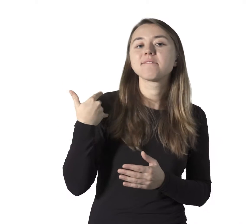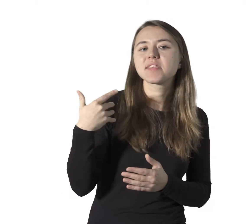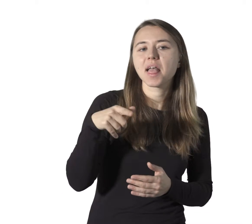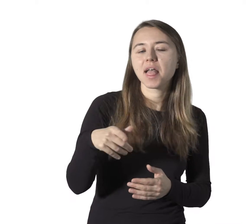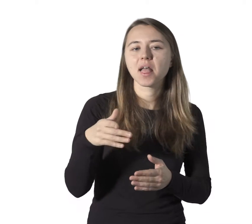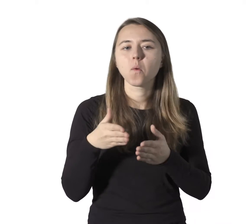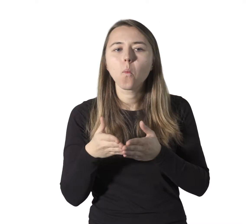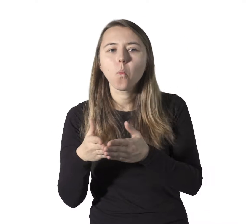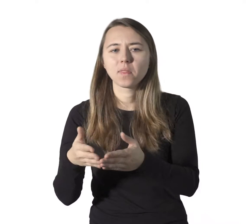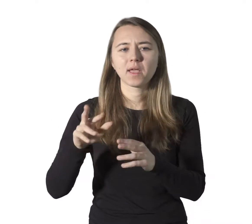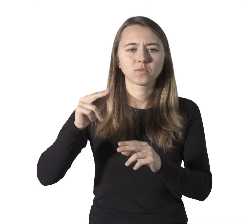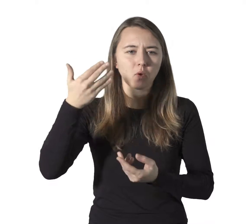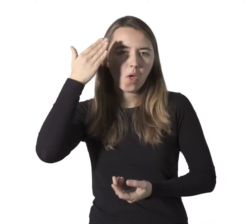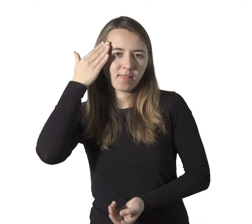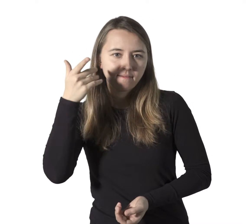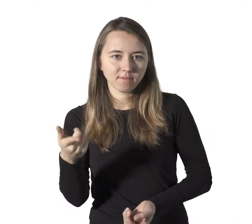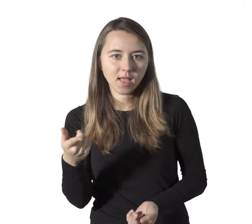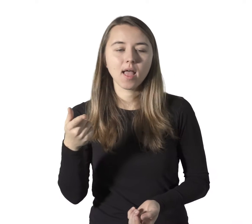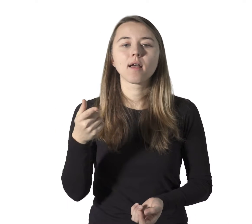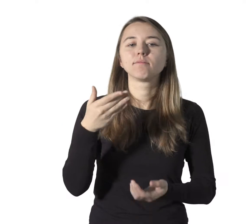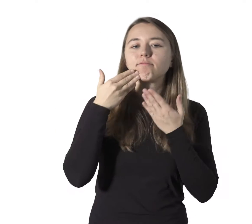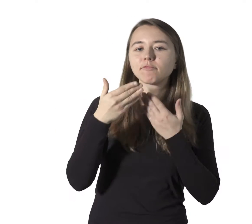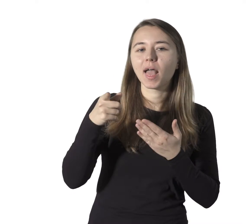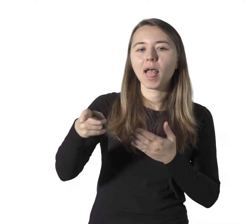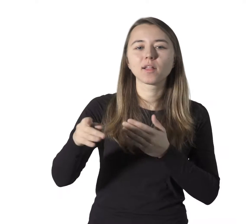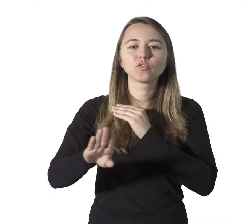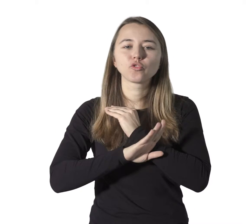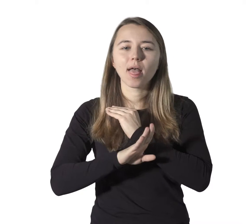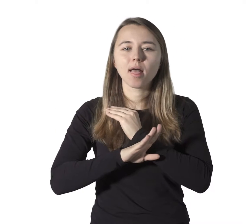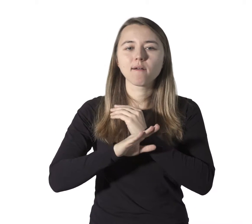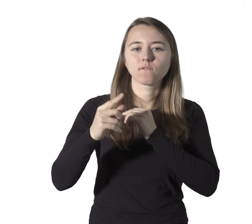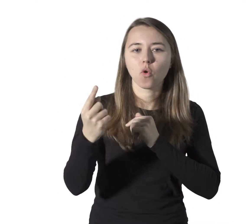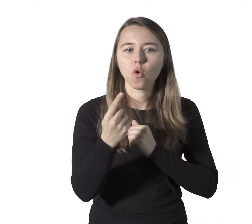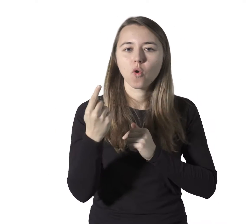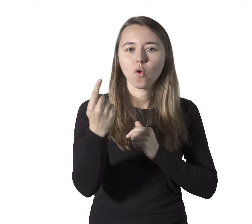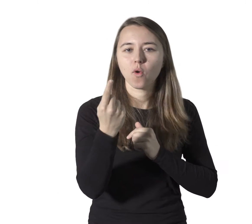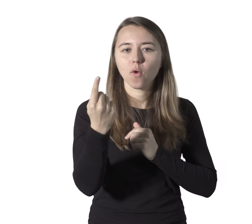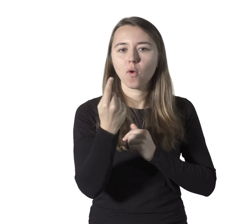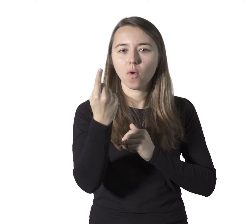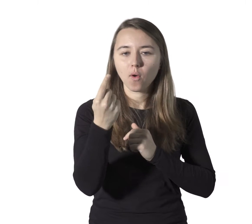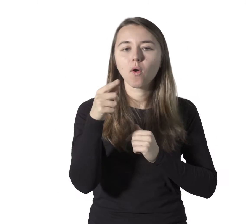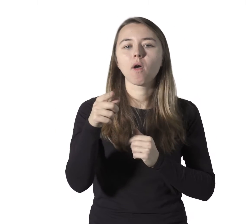Wiek łodzi wydatowano przez analizę liczby słojów drewna.